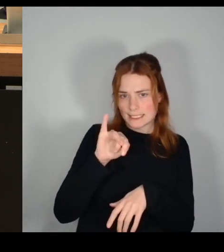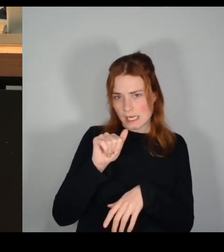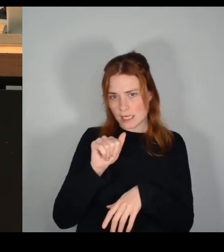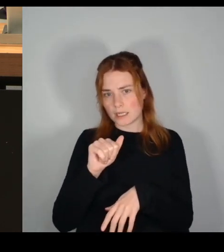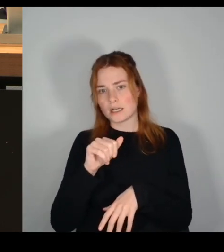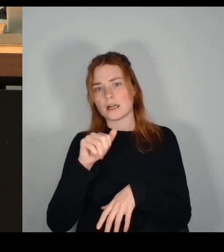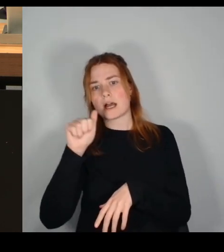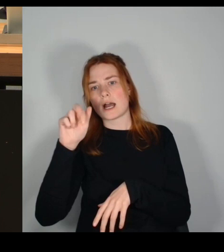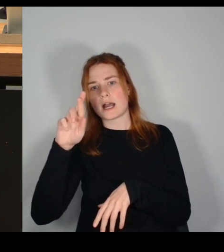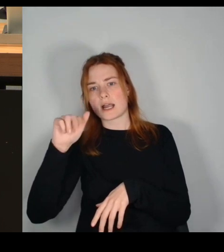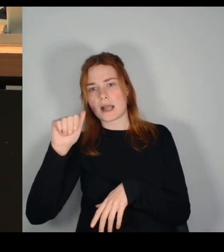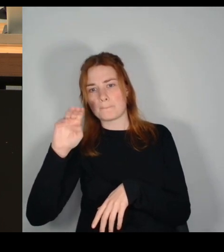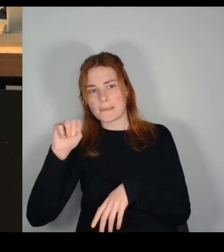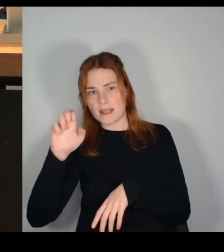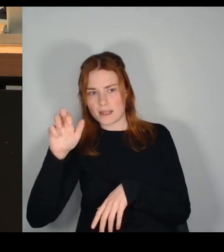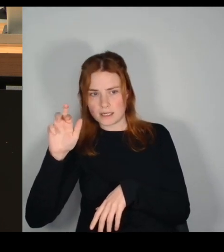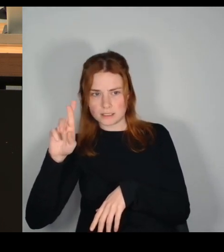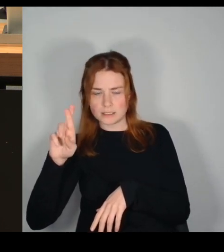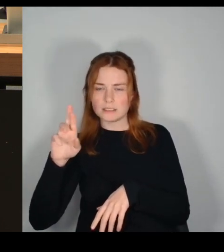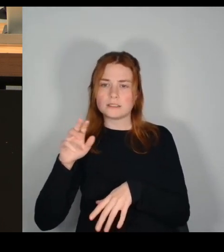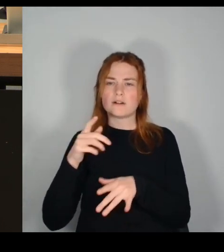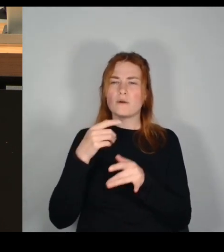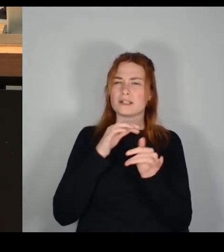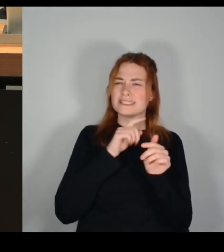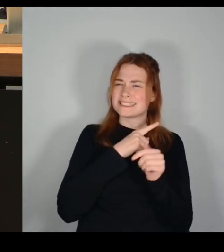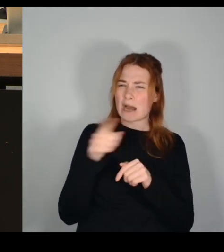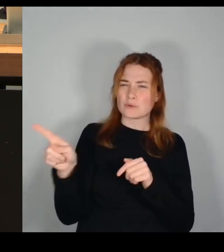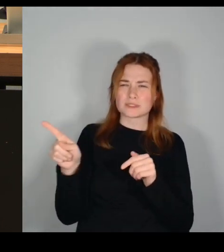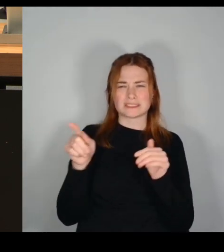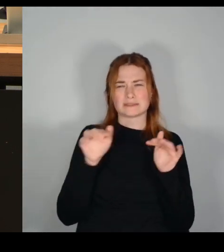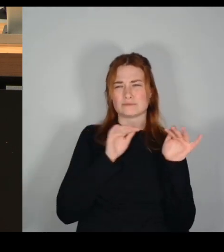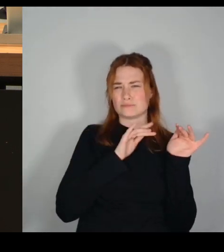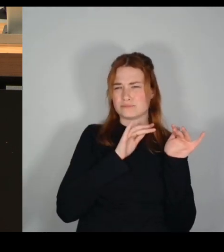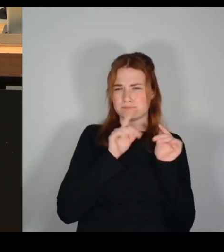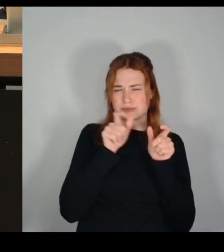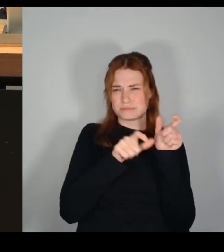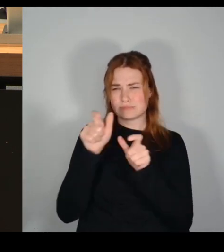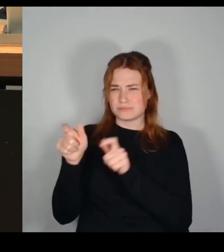Seit Anfang der 2000 er Jahre sind sie wieder zur Zielscheibe